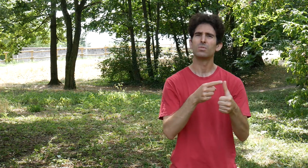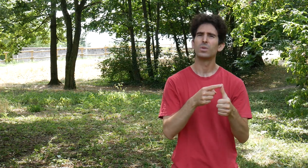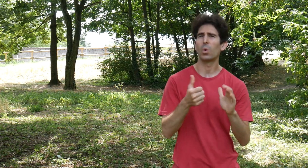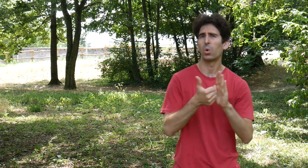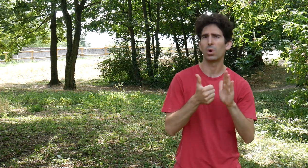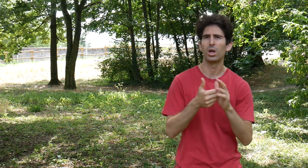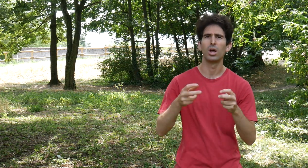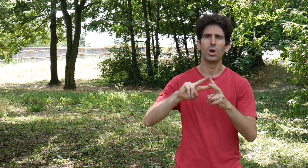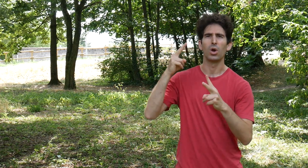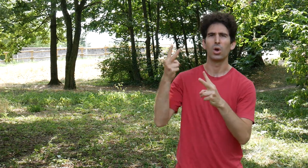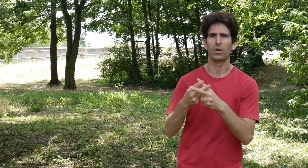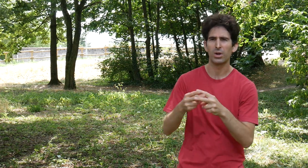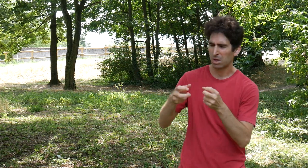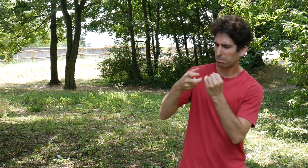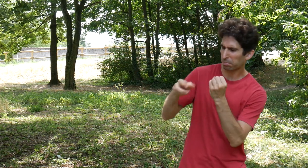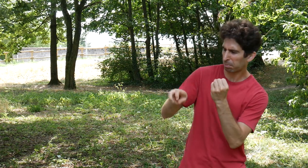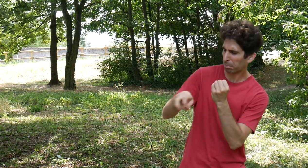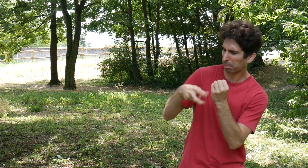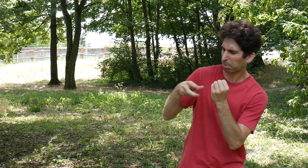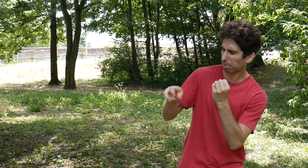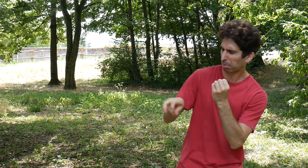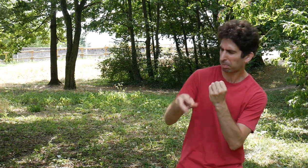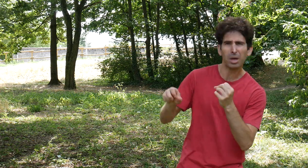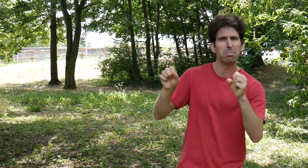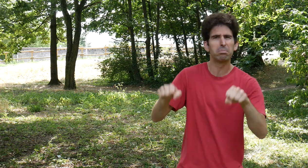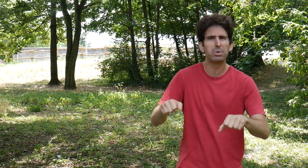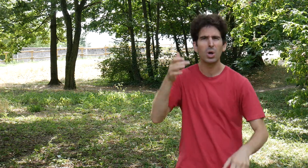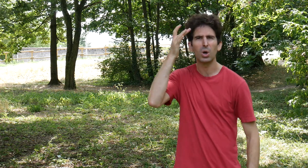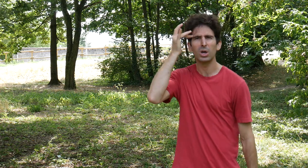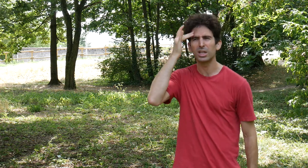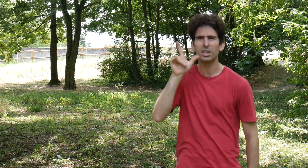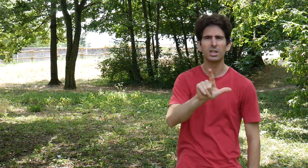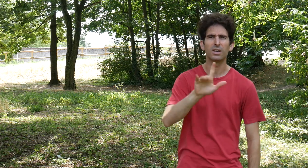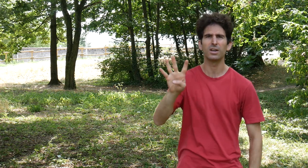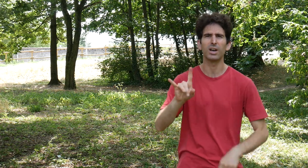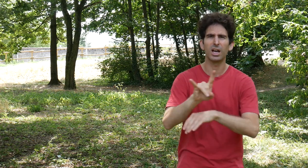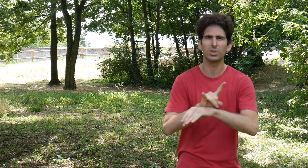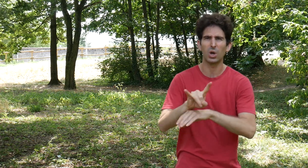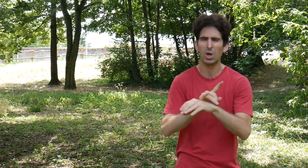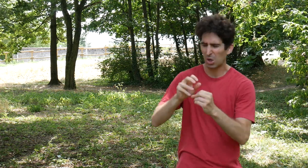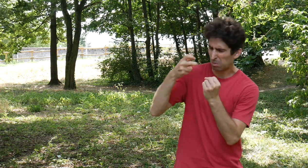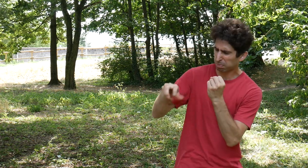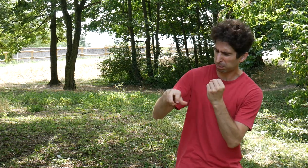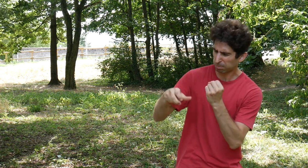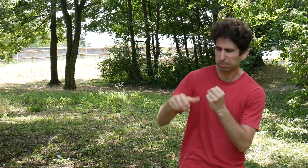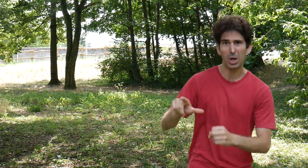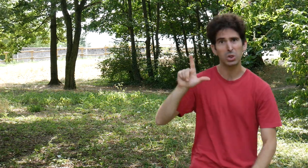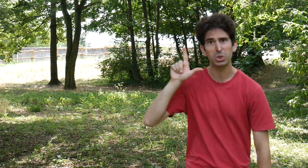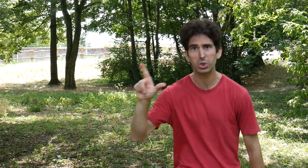Son rôle est de pondre des oeufs en continu. En été, sur 24h, elle peut pondre